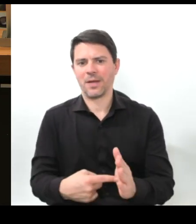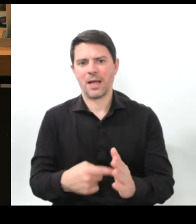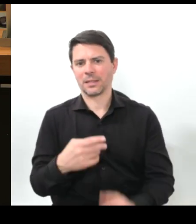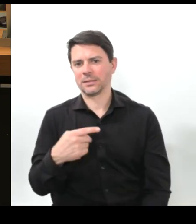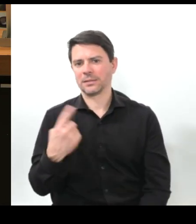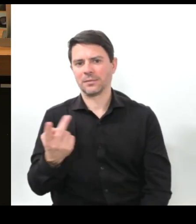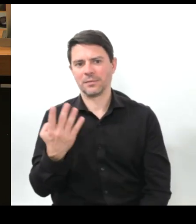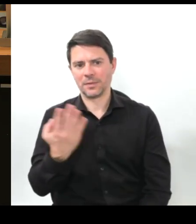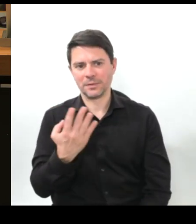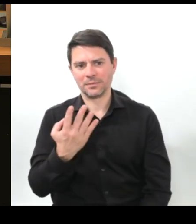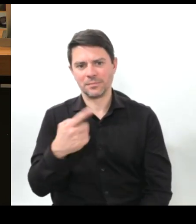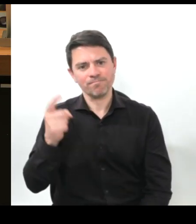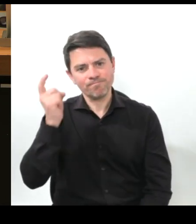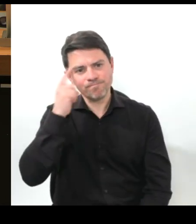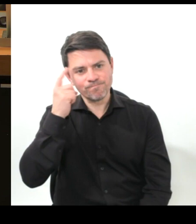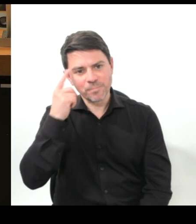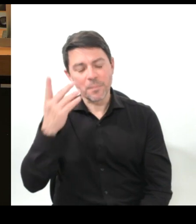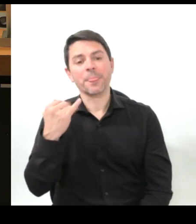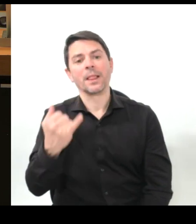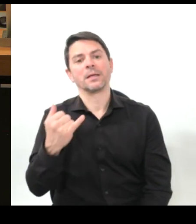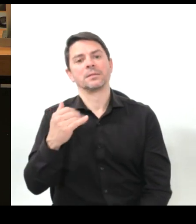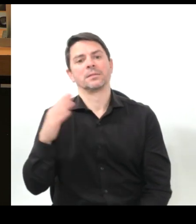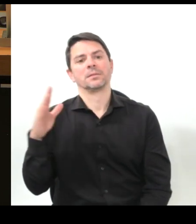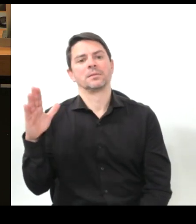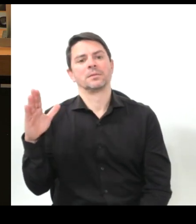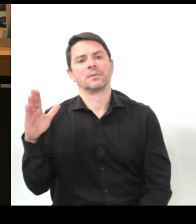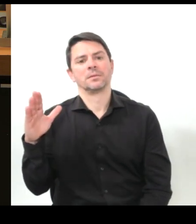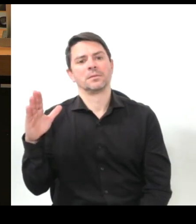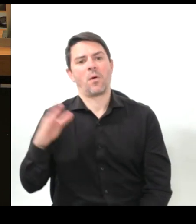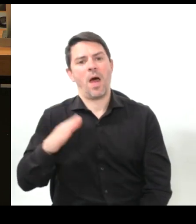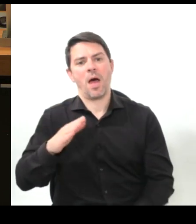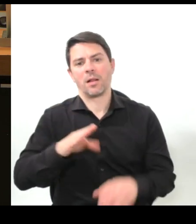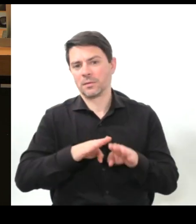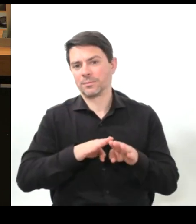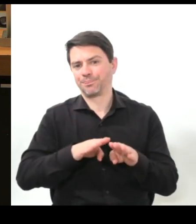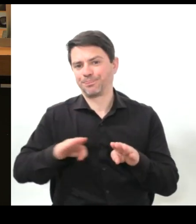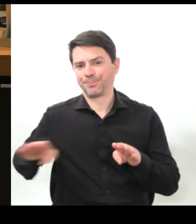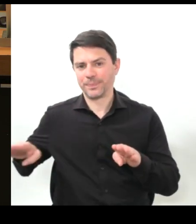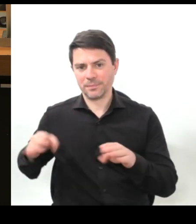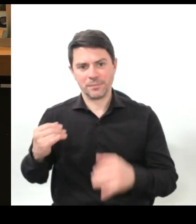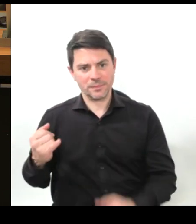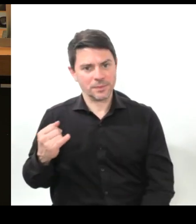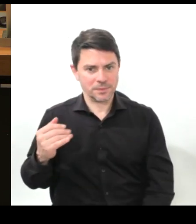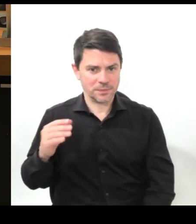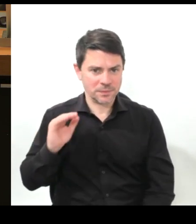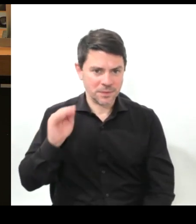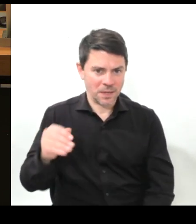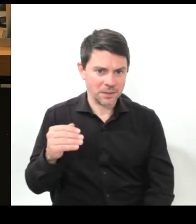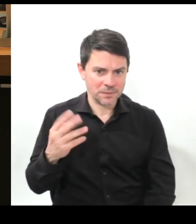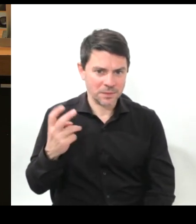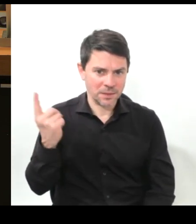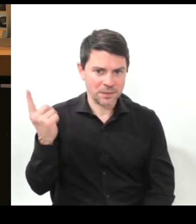Solarausbau, aber privat, wer es will, wir selbst bezahlen will ja, aber öffentlich vorschreiben, (Beifa) Nein,